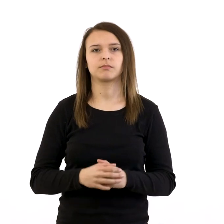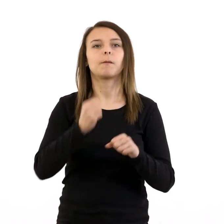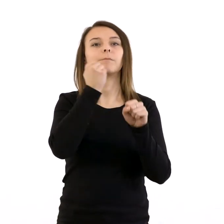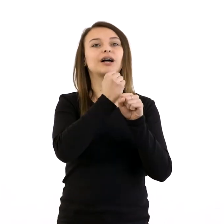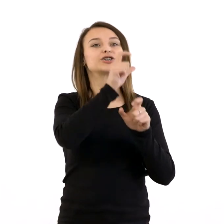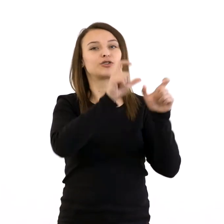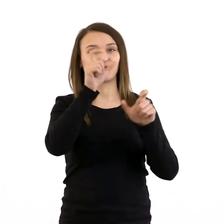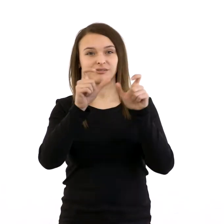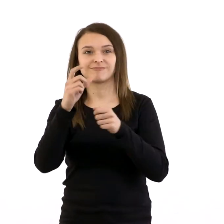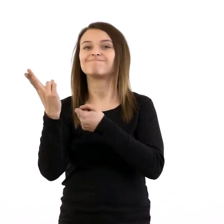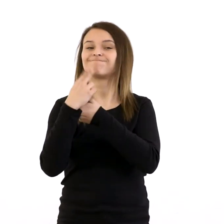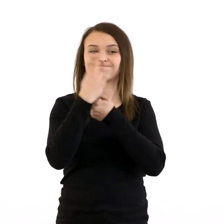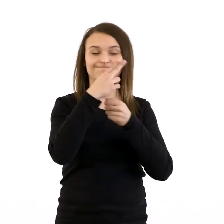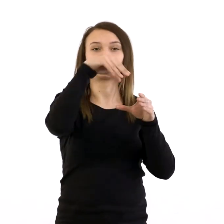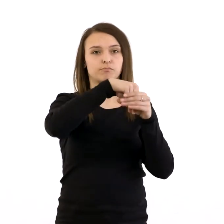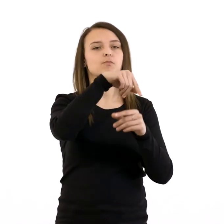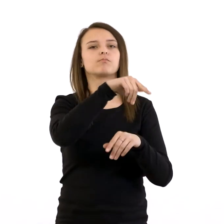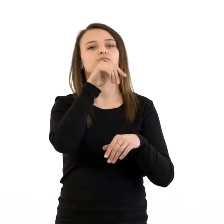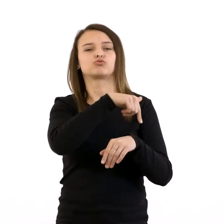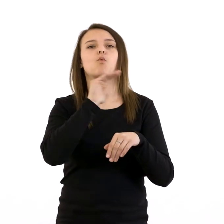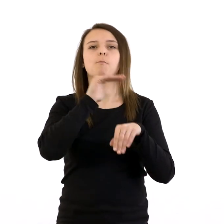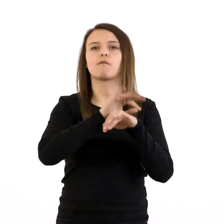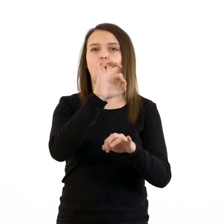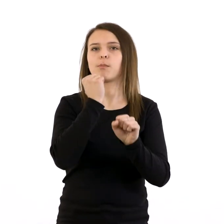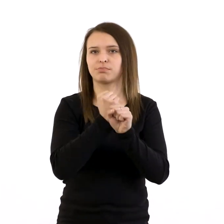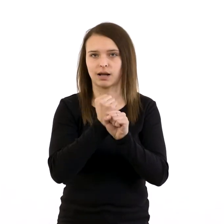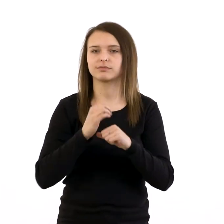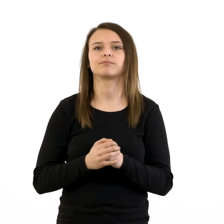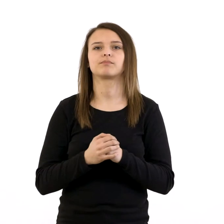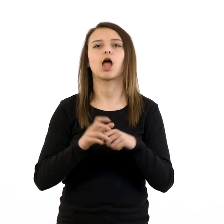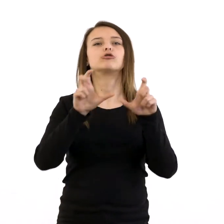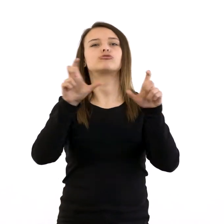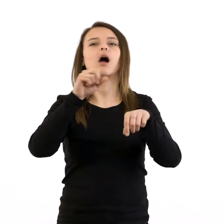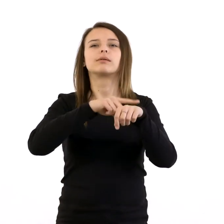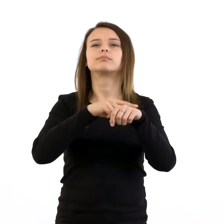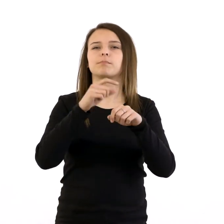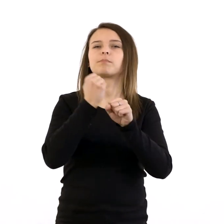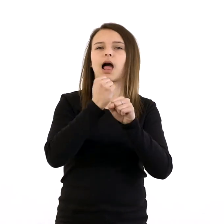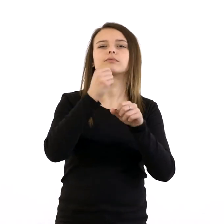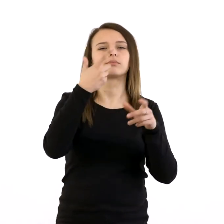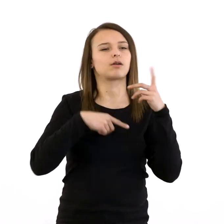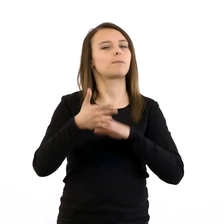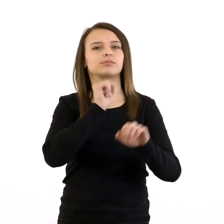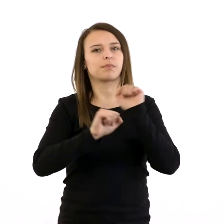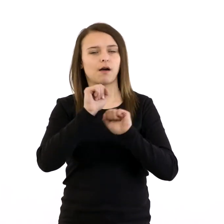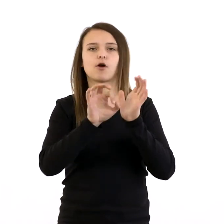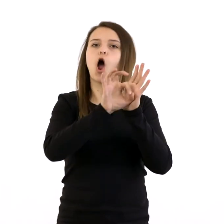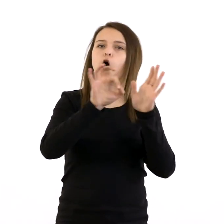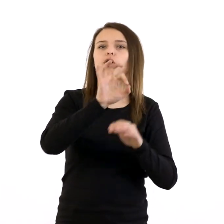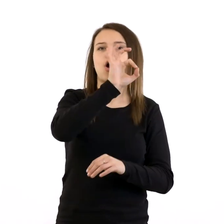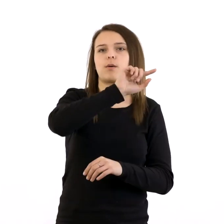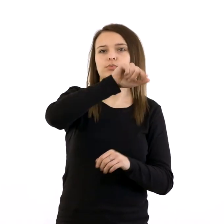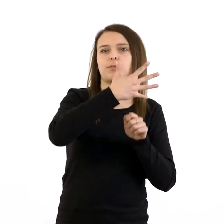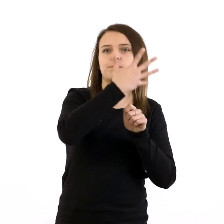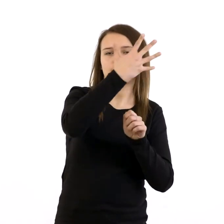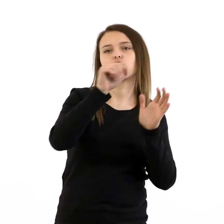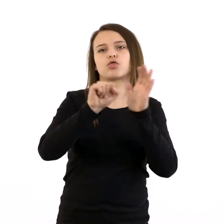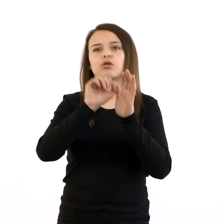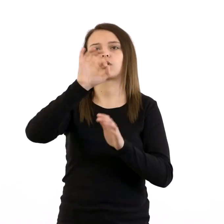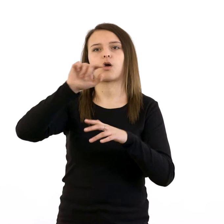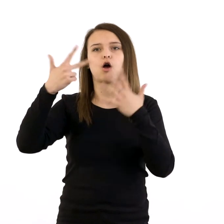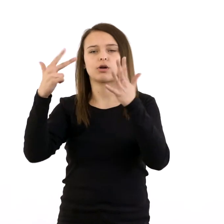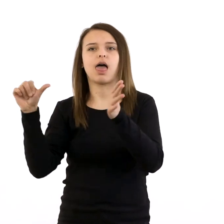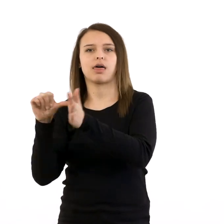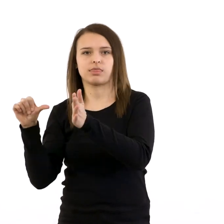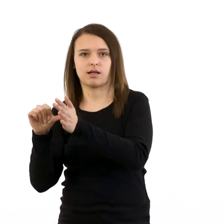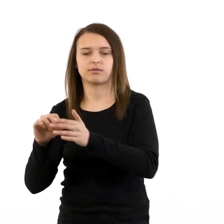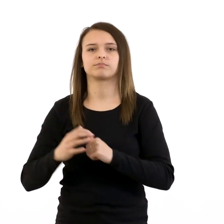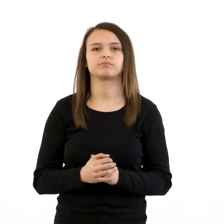Pracownicy zatrudniani są na podstawie umowy o pracę, a czas pracy pracowników niepełnosprawnych wynosi od 0,55 do 0,8 etatu.